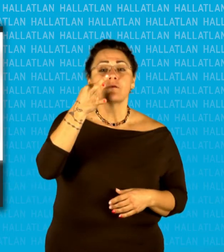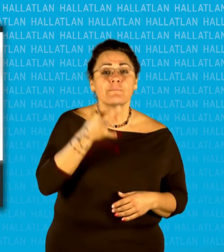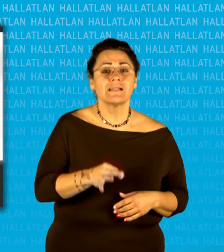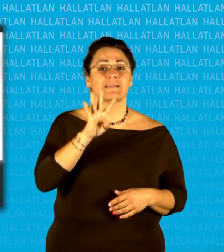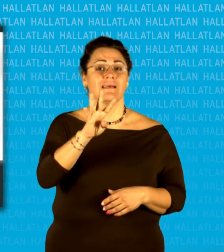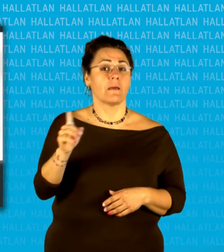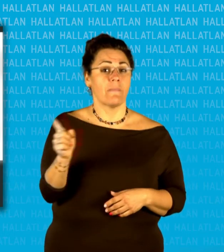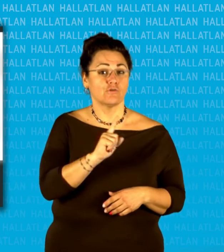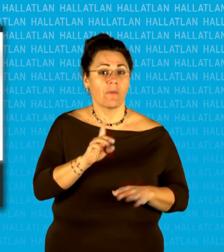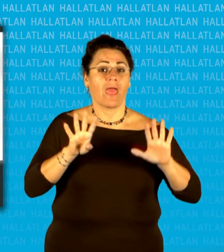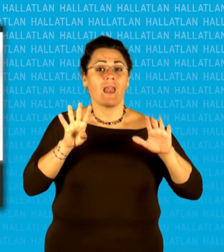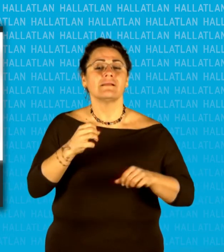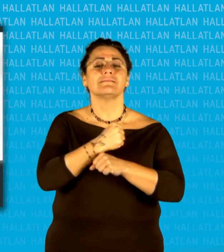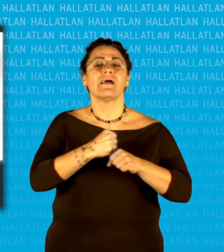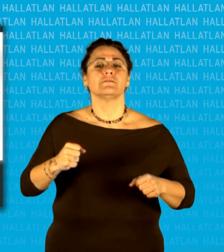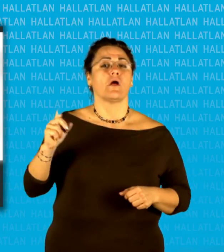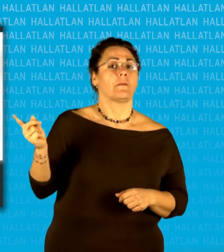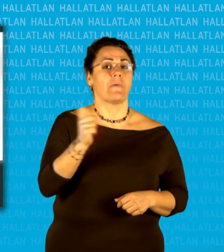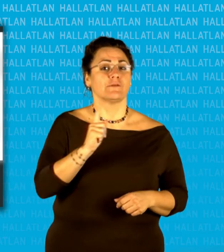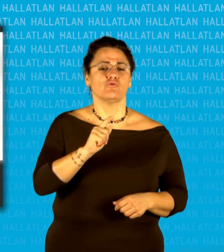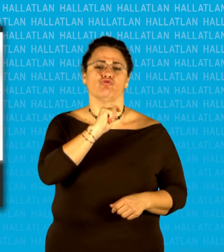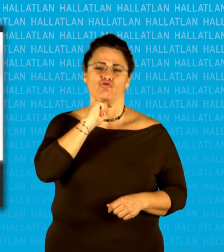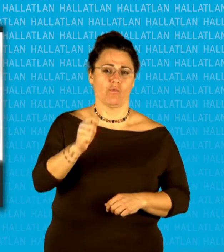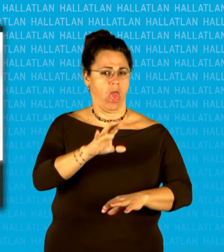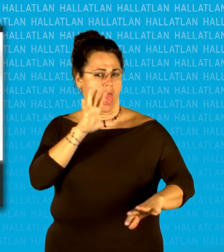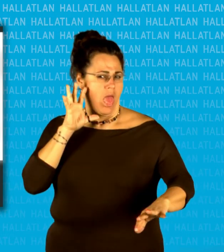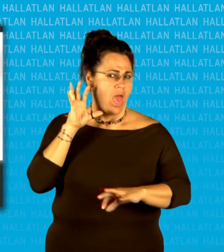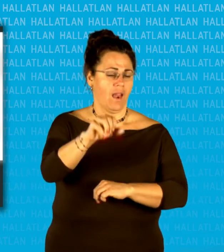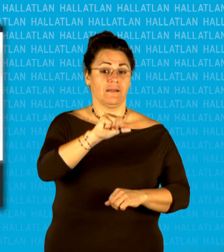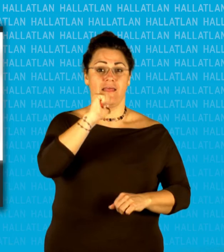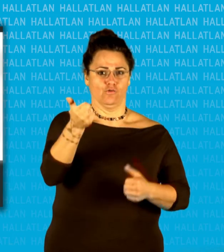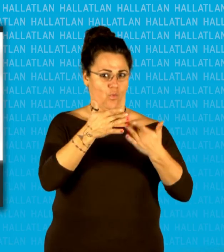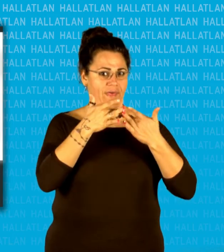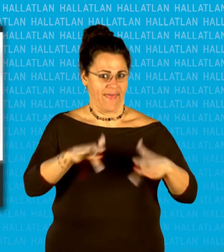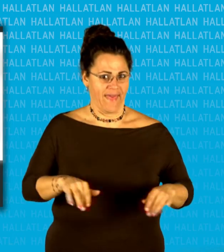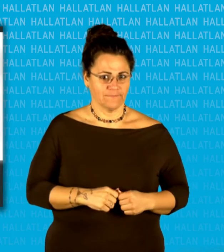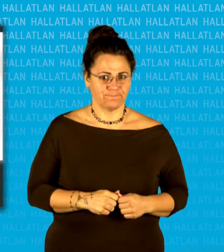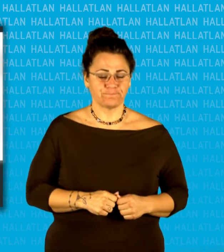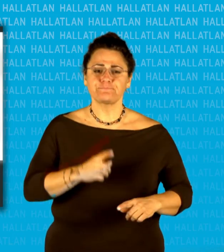miután 4:04.09 perccel győzött.